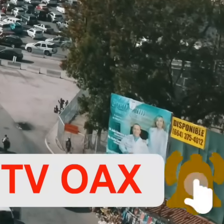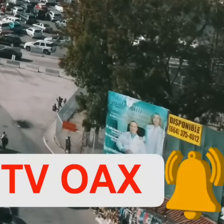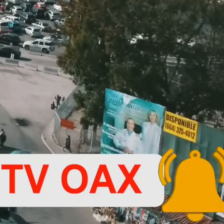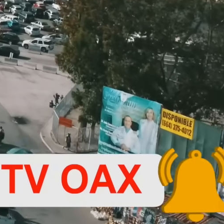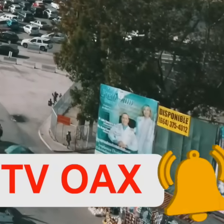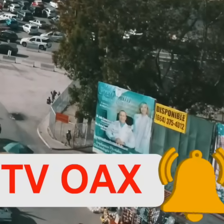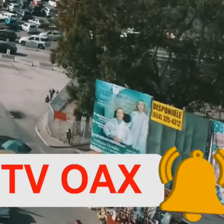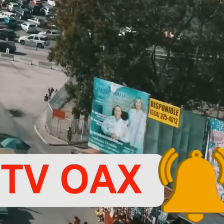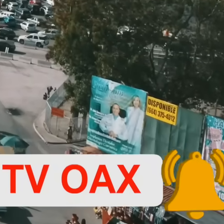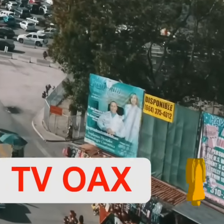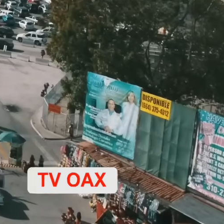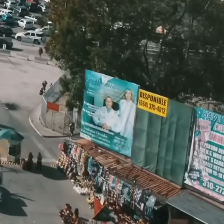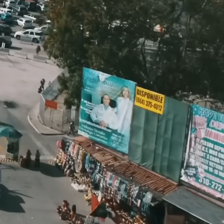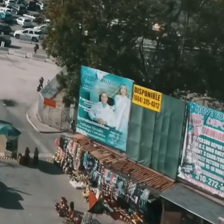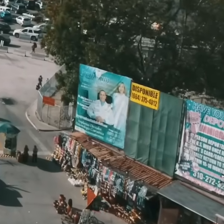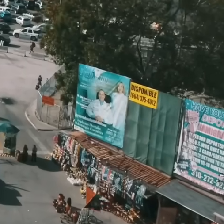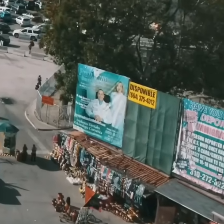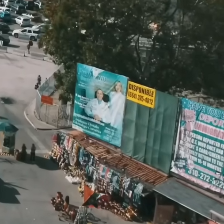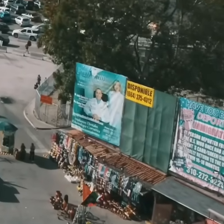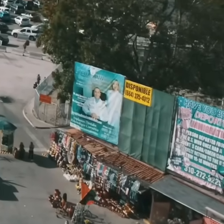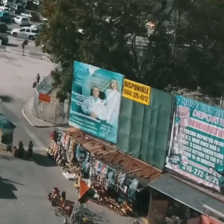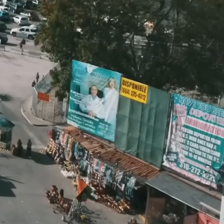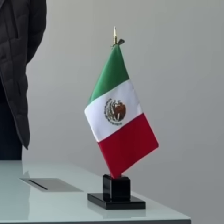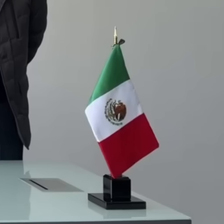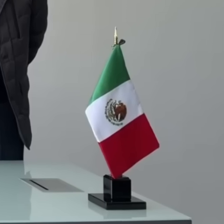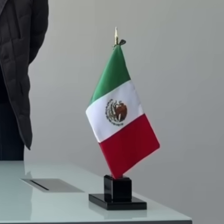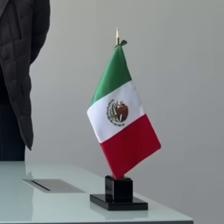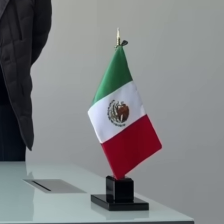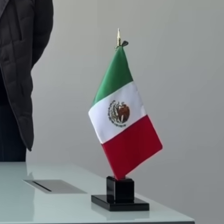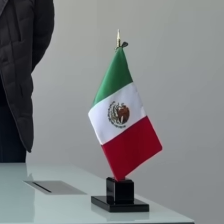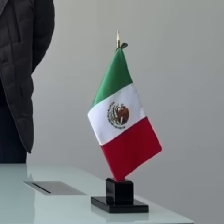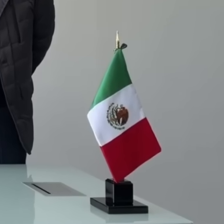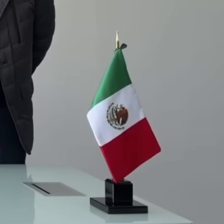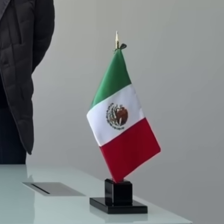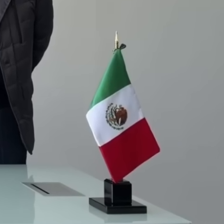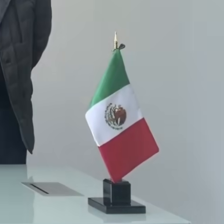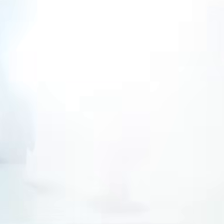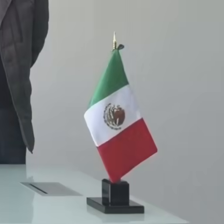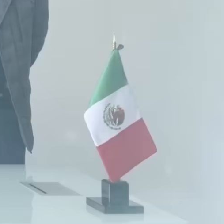dignas con tecnología de vanguardia y logística de primer mundo, listas para ser el corazón del